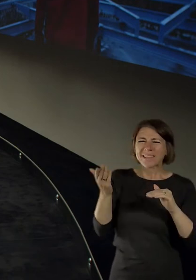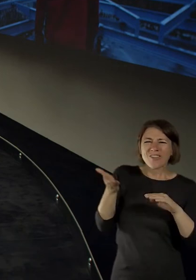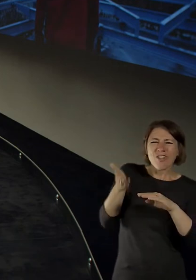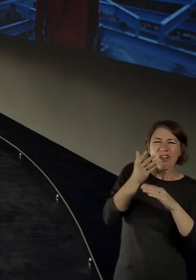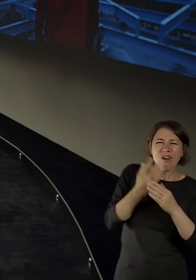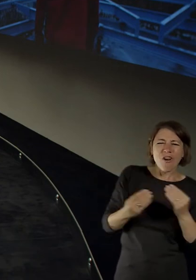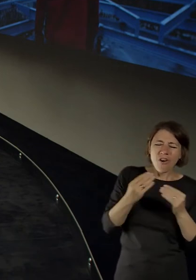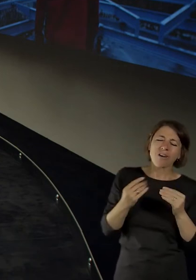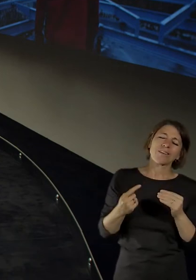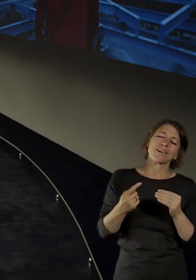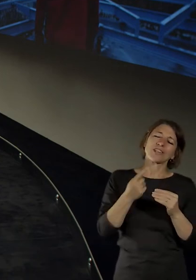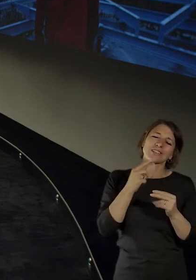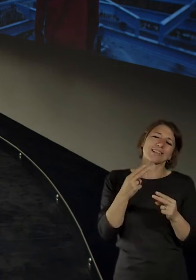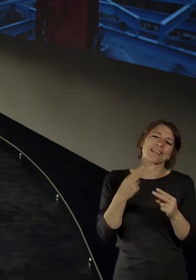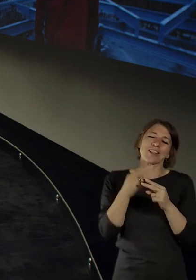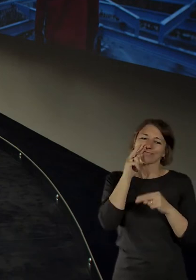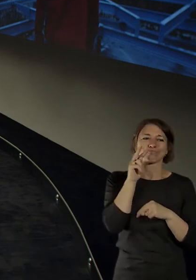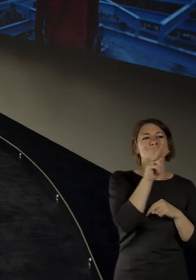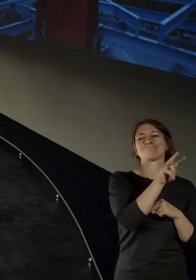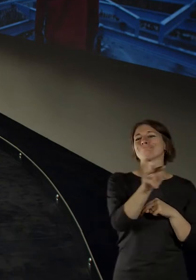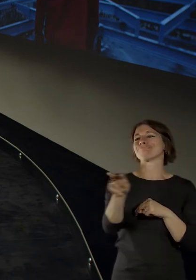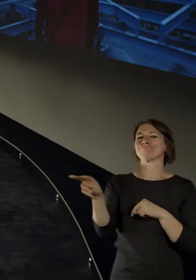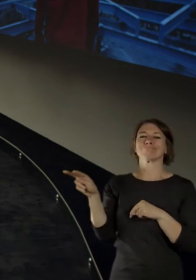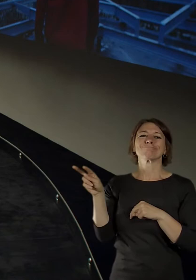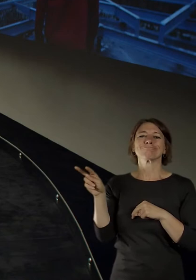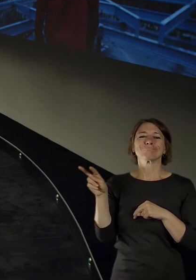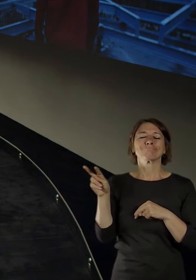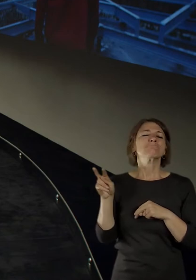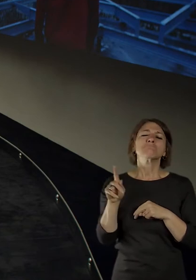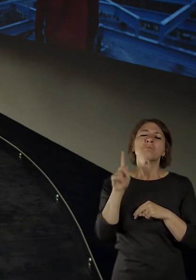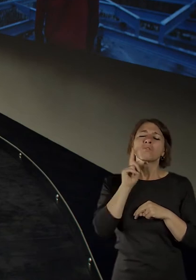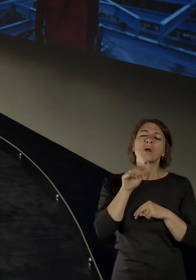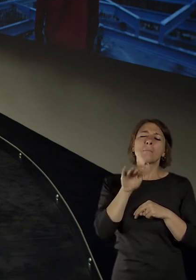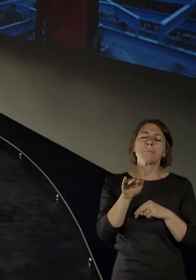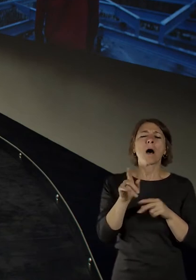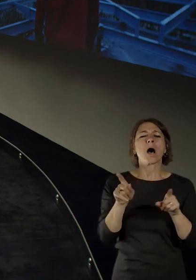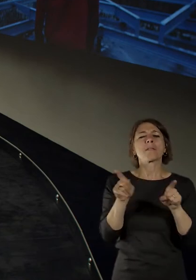ta zvýšená nároží se v Praze objevují skutečně historicky na rozích domů a podobně.